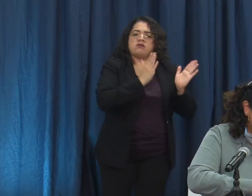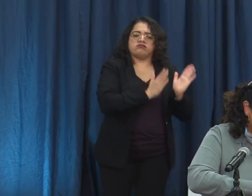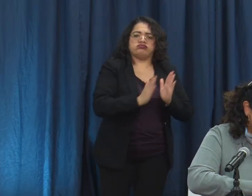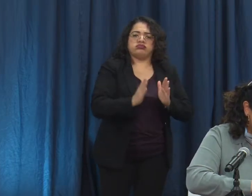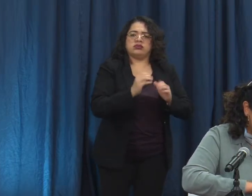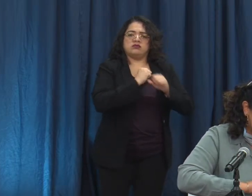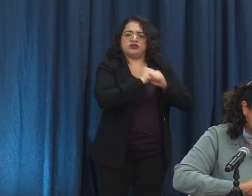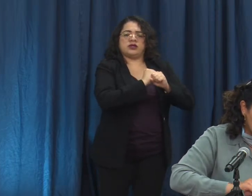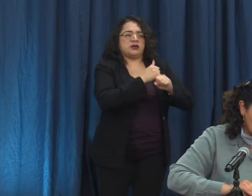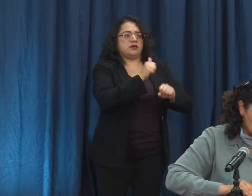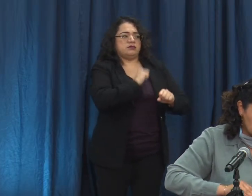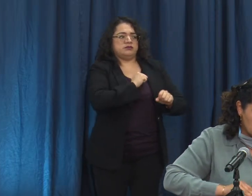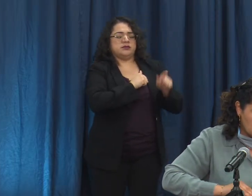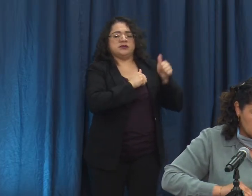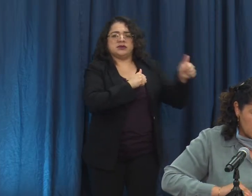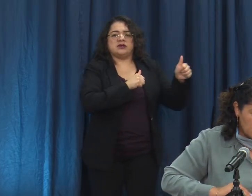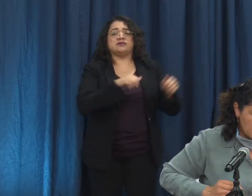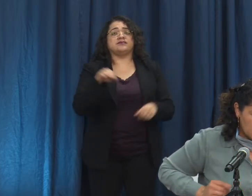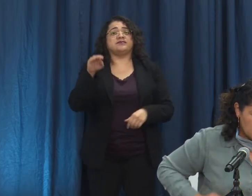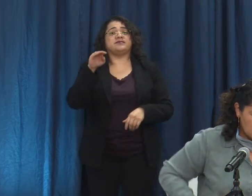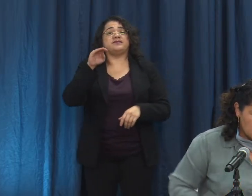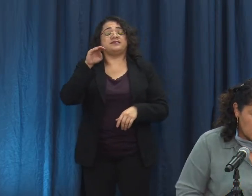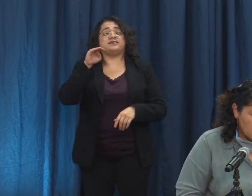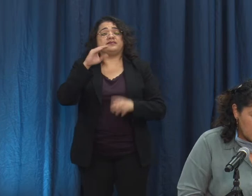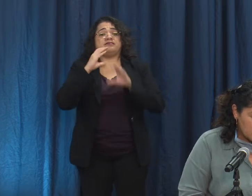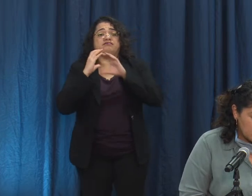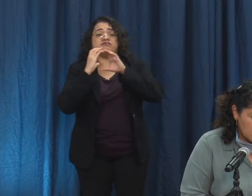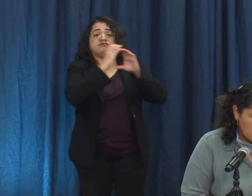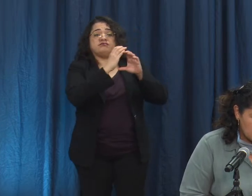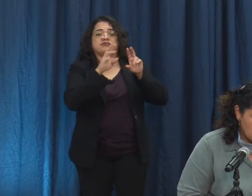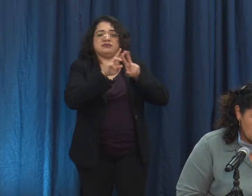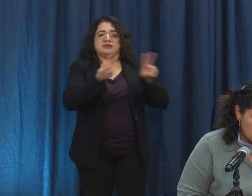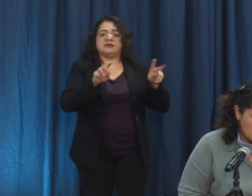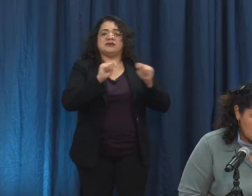consist a de dos para médicos un ambulance e ik a responder desde o